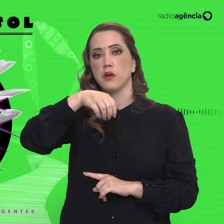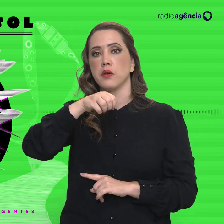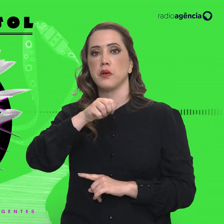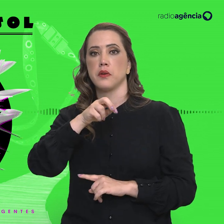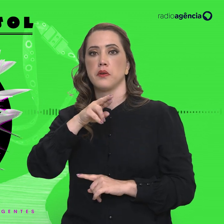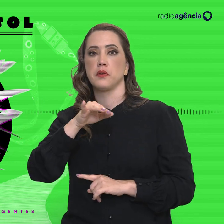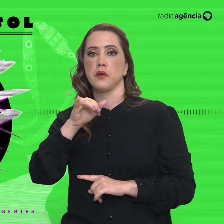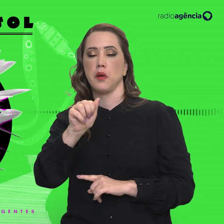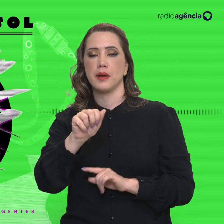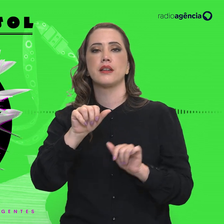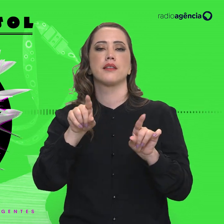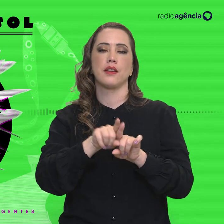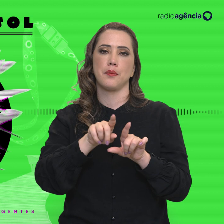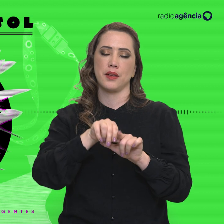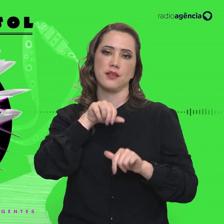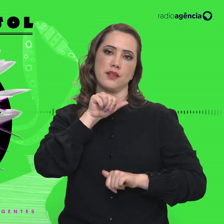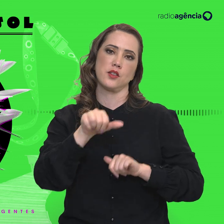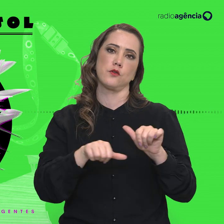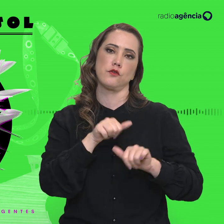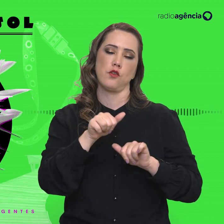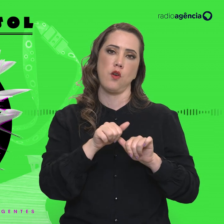teoria em prática dentro da academia. [mudando o canal da tv] 🎶